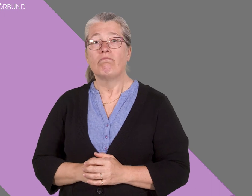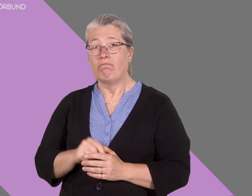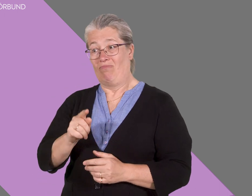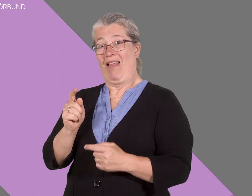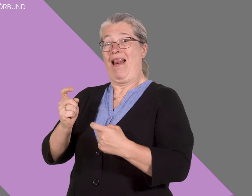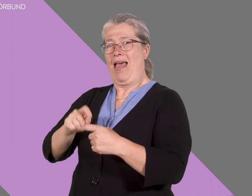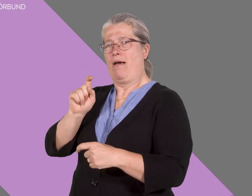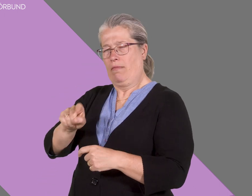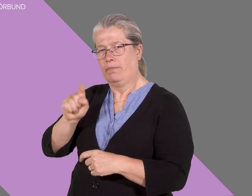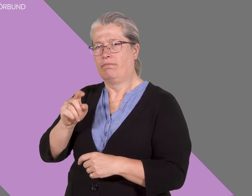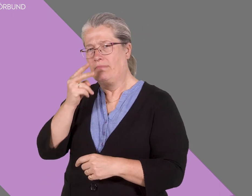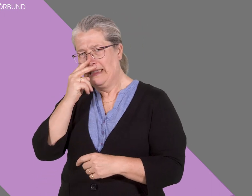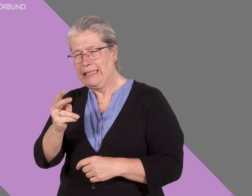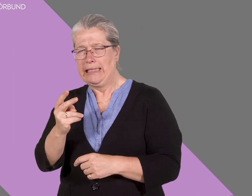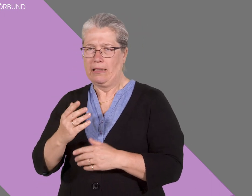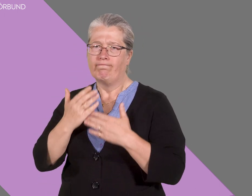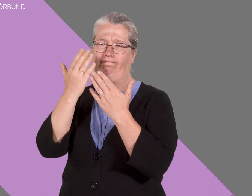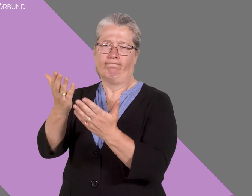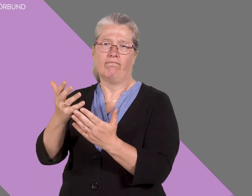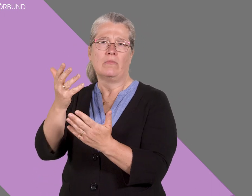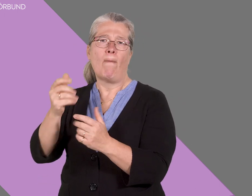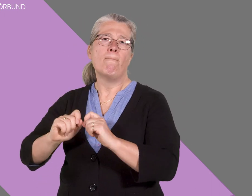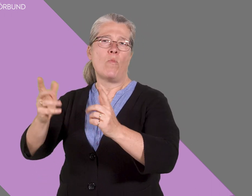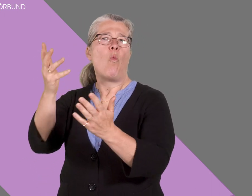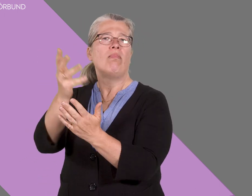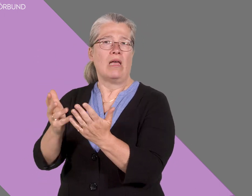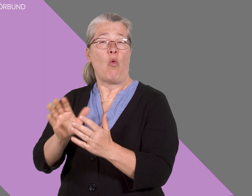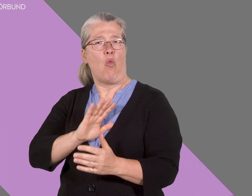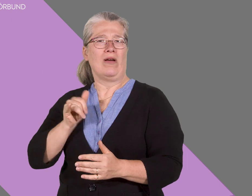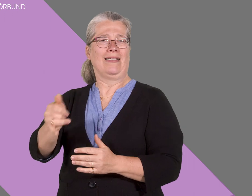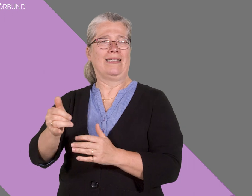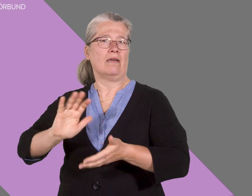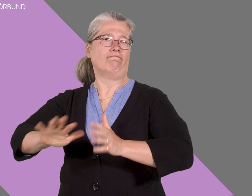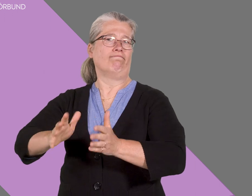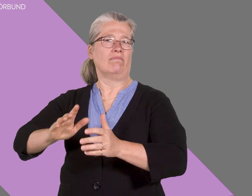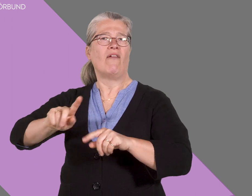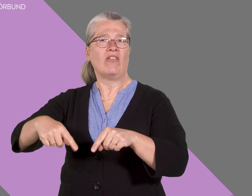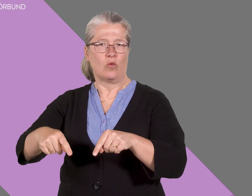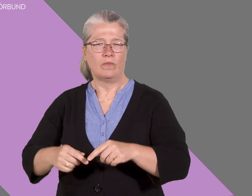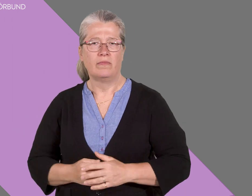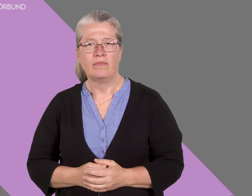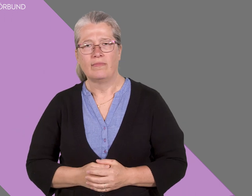Klicka på länken för att läsa blogginlägget i sin helhet. Där hittar du också ett tecknat sammandrag av det.